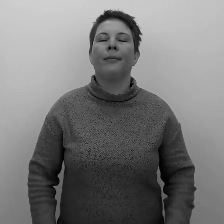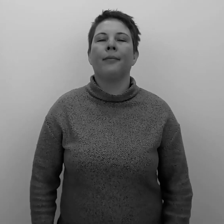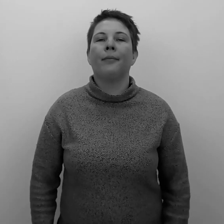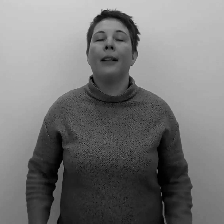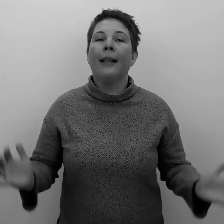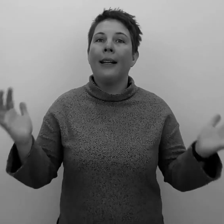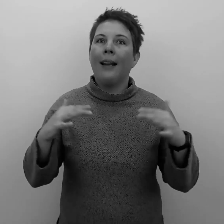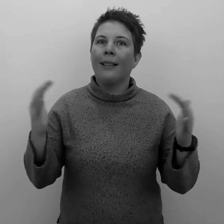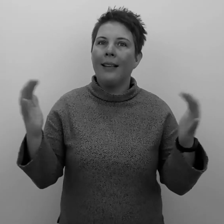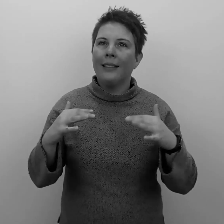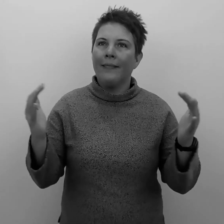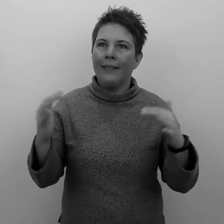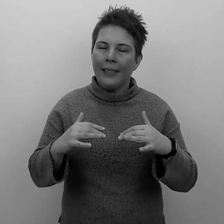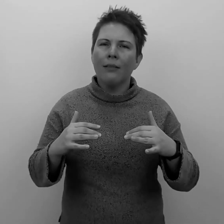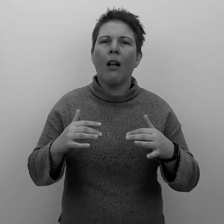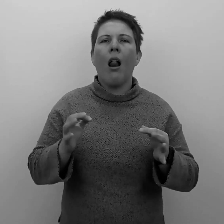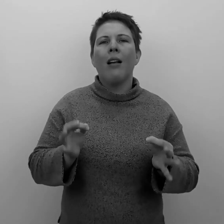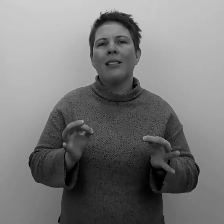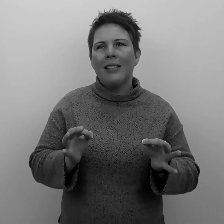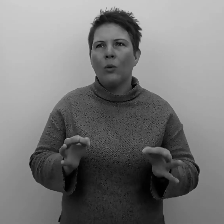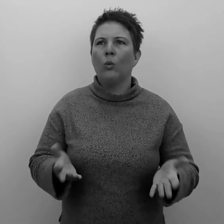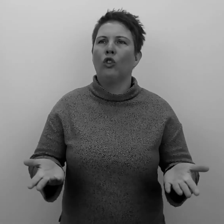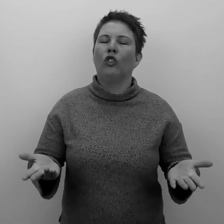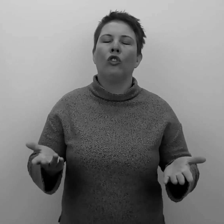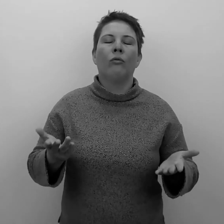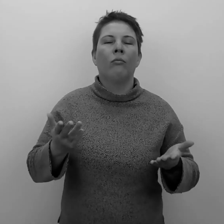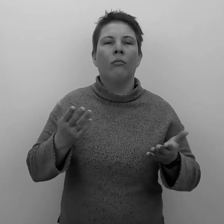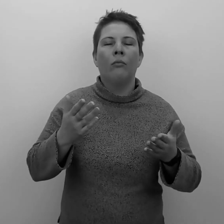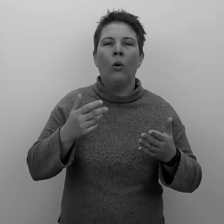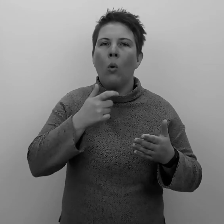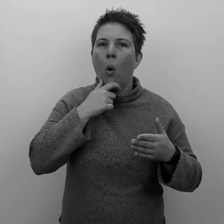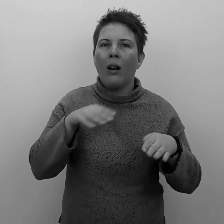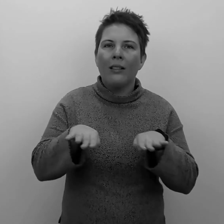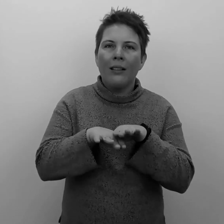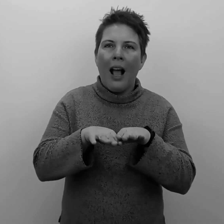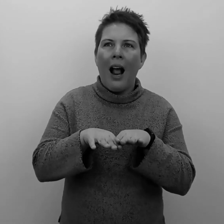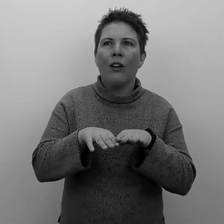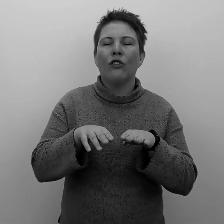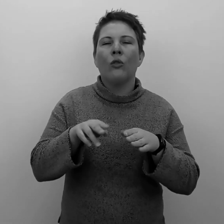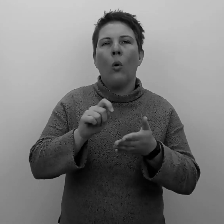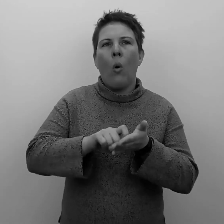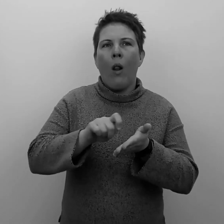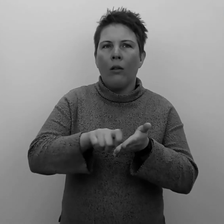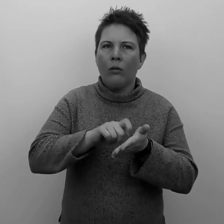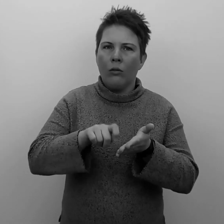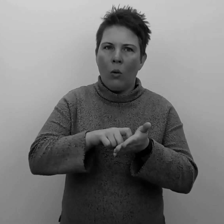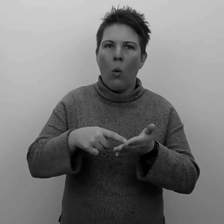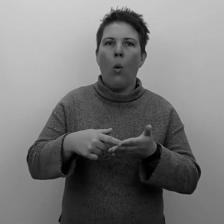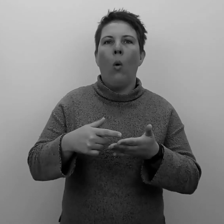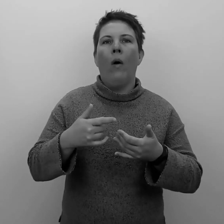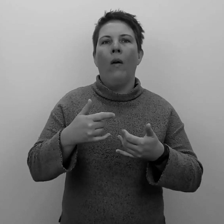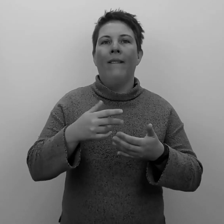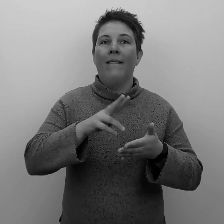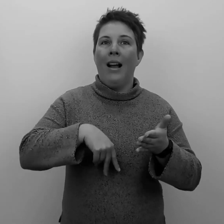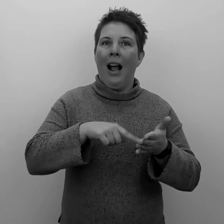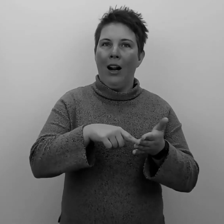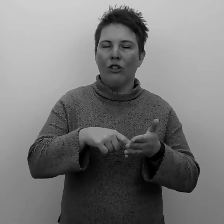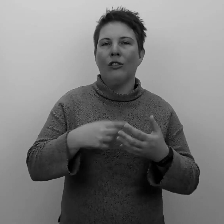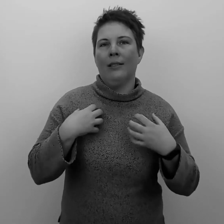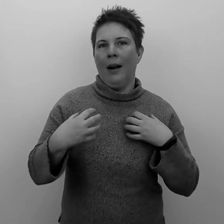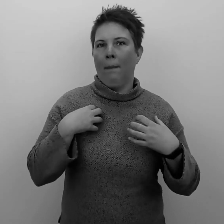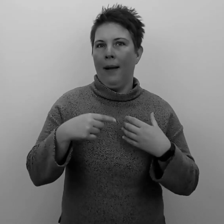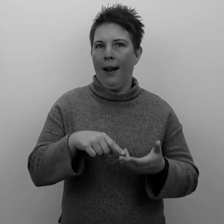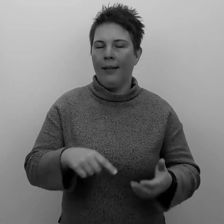A rendezvényeken klasszikus és kortárs költők versei egyaránt szerepelnek.